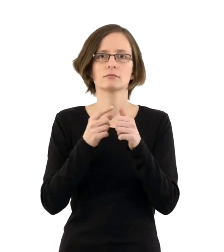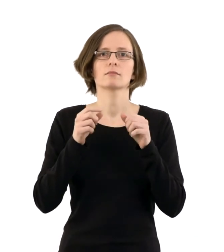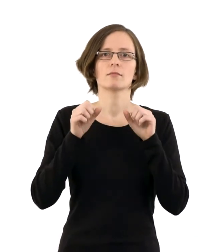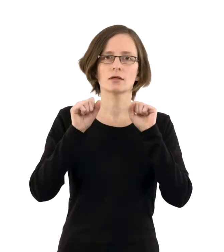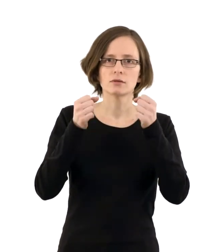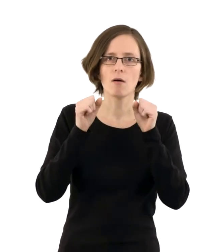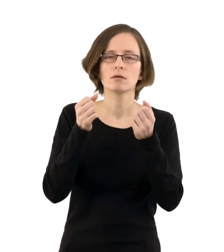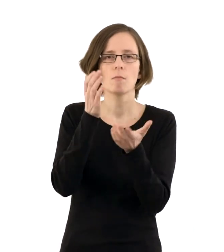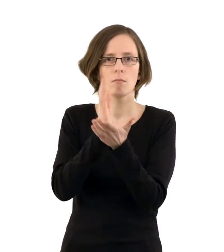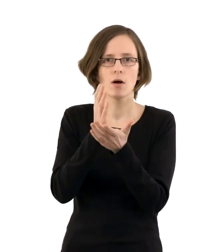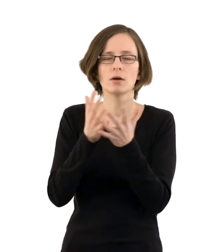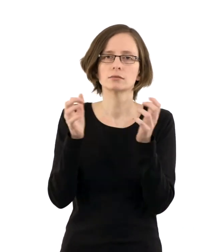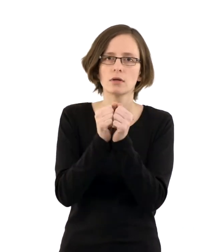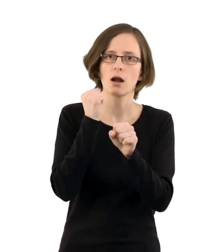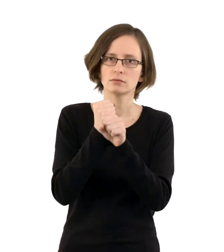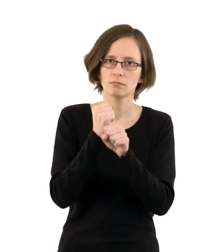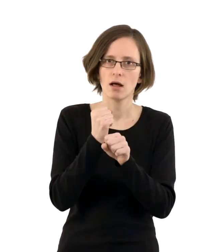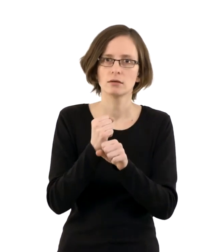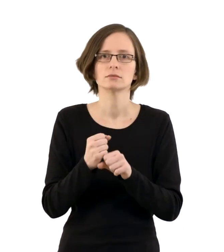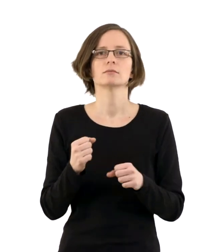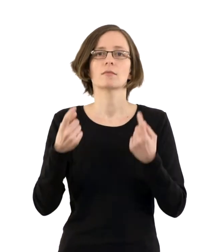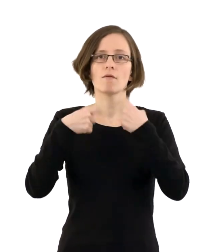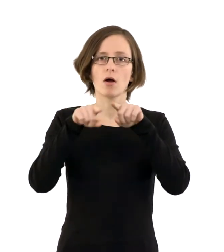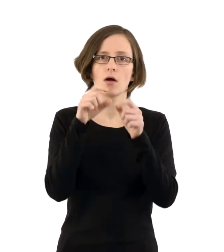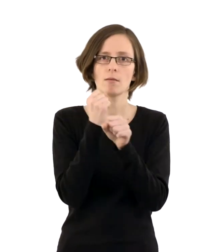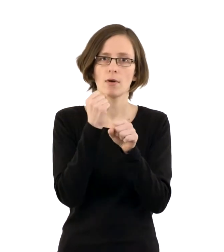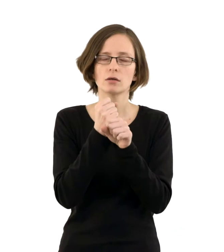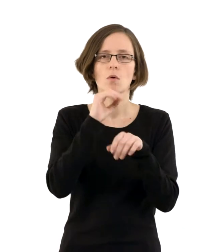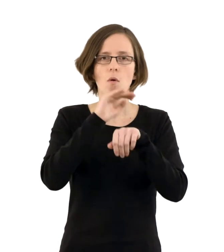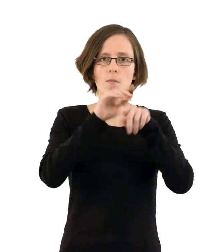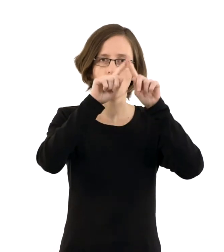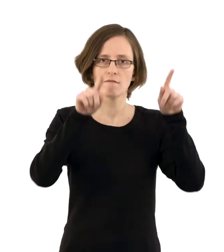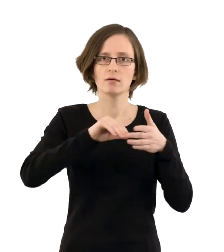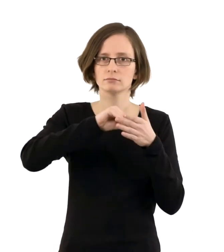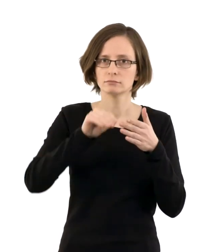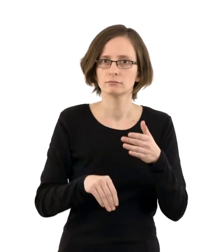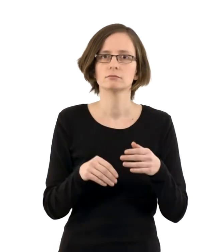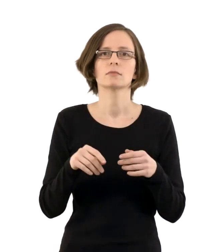działania mające na celu pomoc w znalezieniu pracy w przyszłości, wykonywania usług na podstawie umów cywilnoprawnych